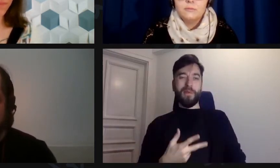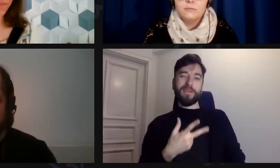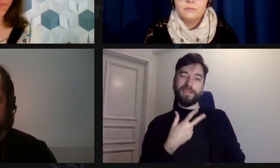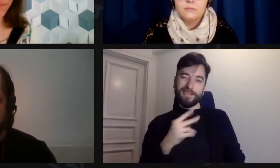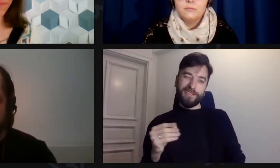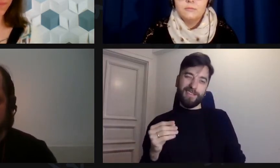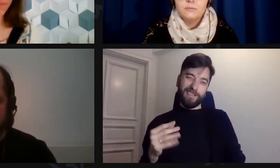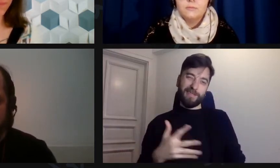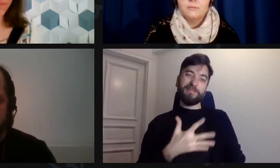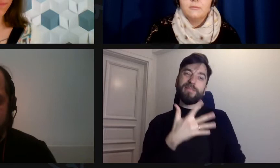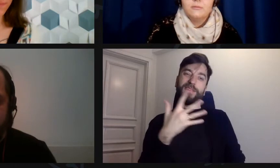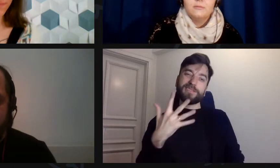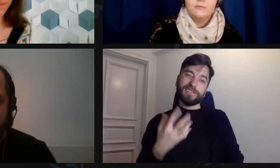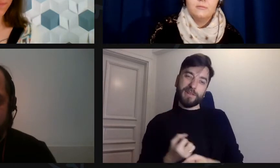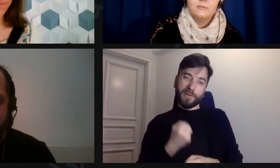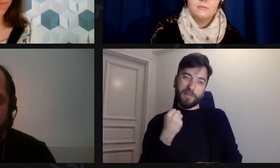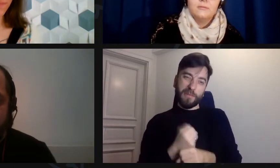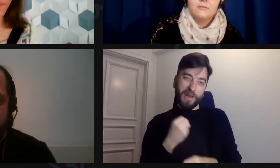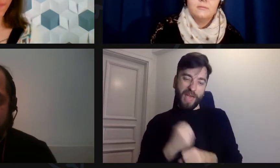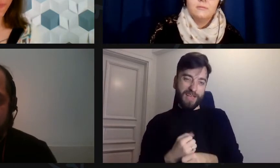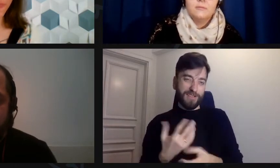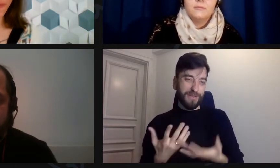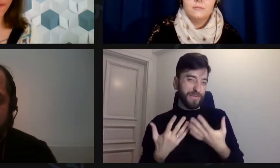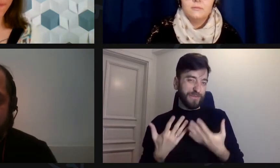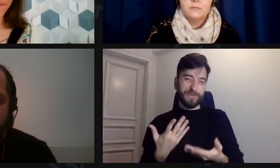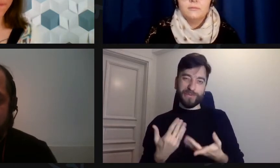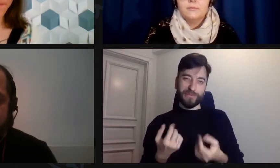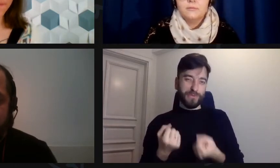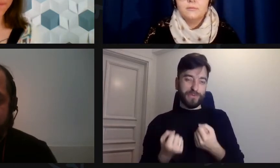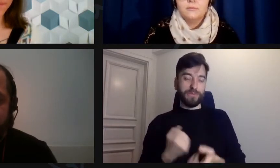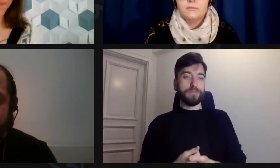Budujemy ja na czymś innym.